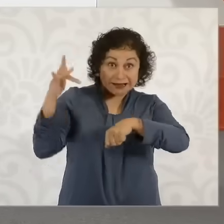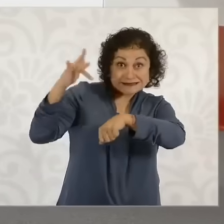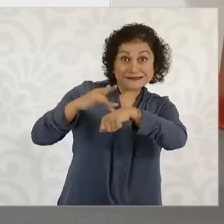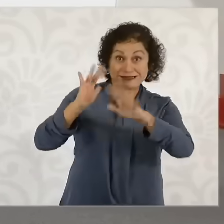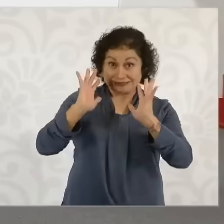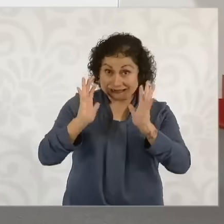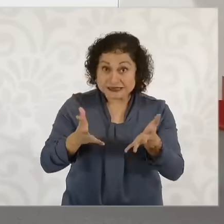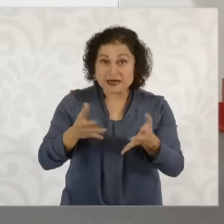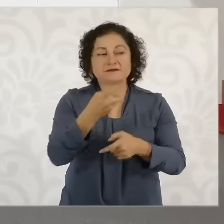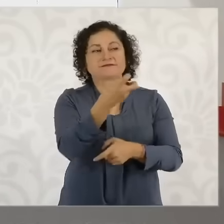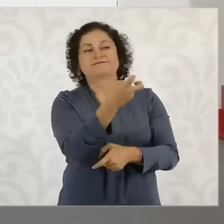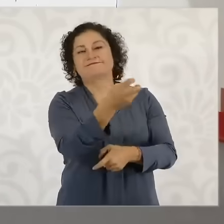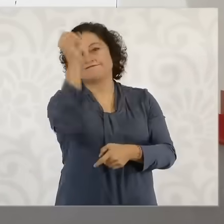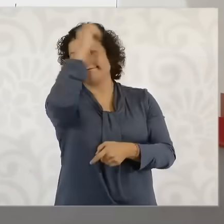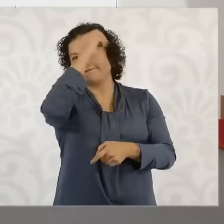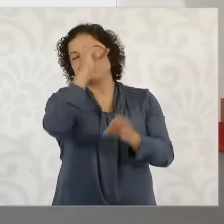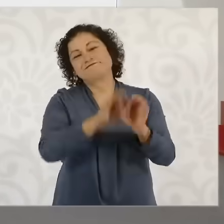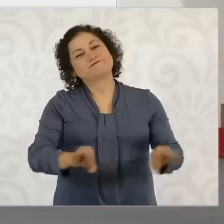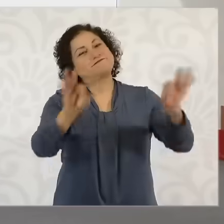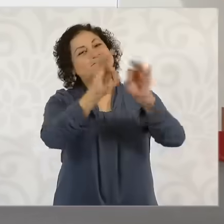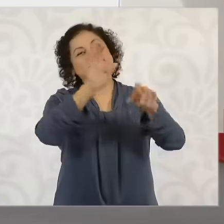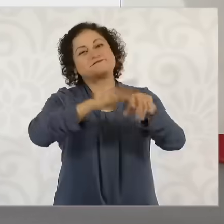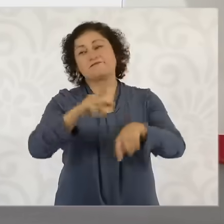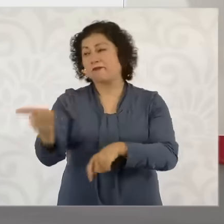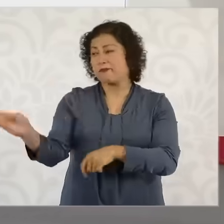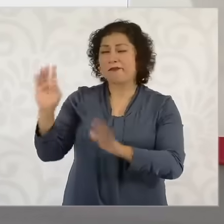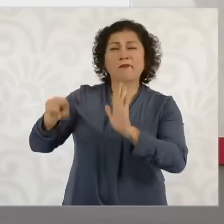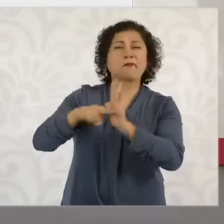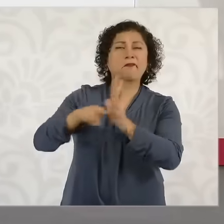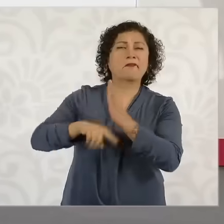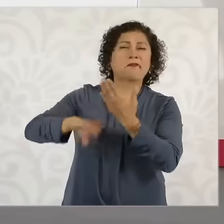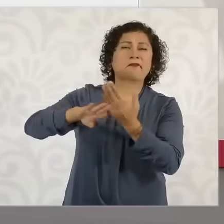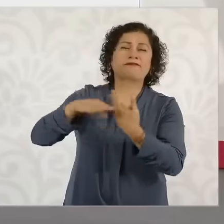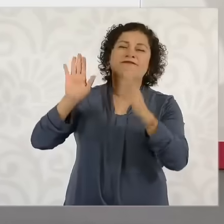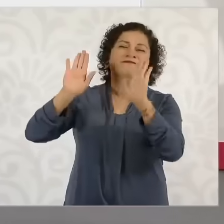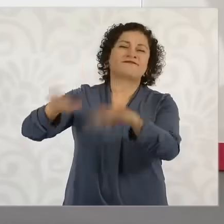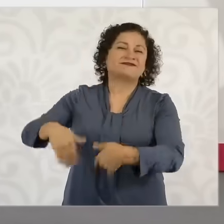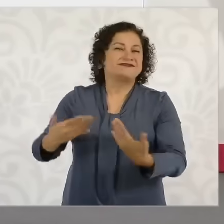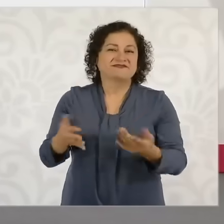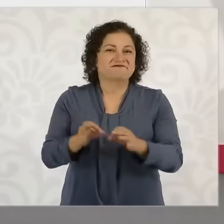sepan que estamos dando ese servicio y que estamos garantizando la disponibilidad para